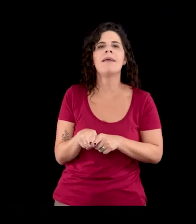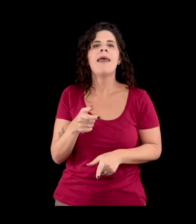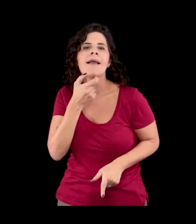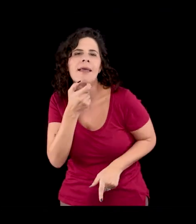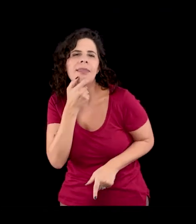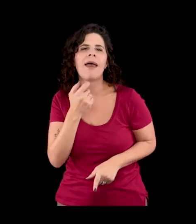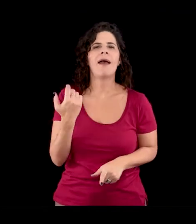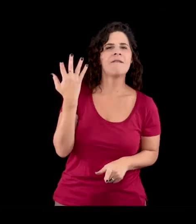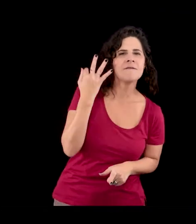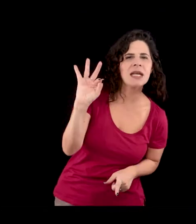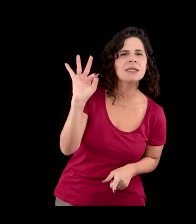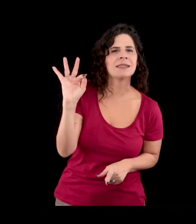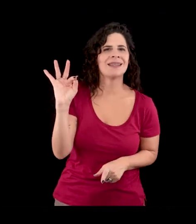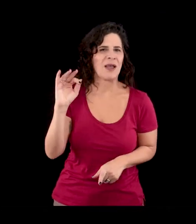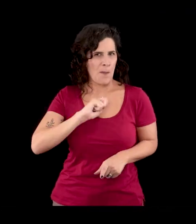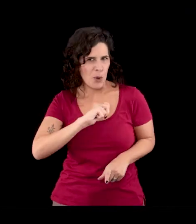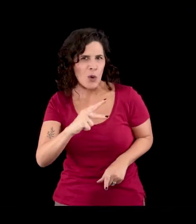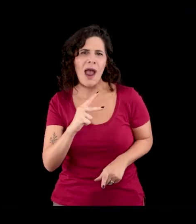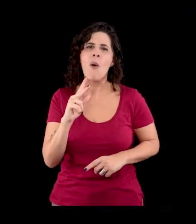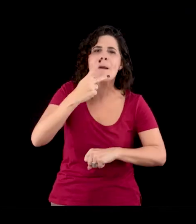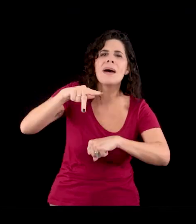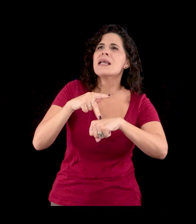Inglaterra, França e Portugal,